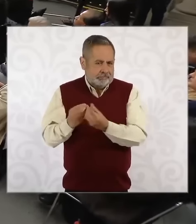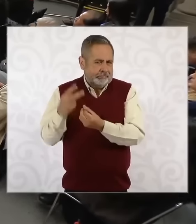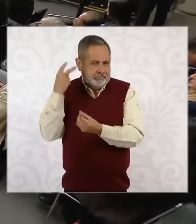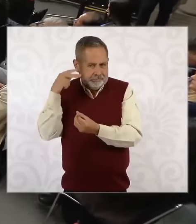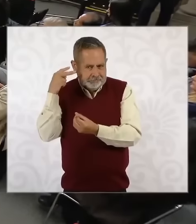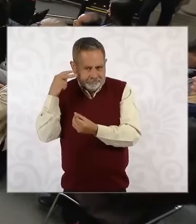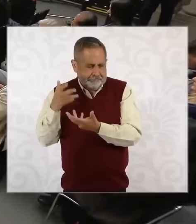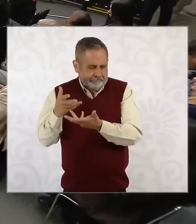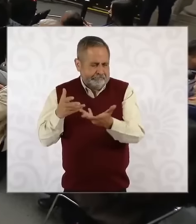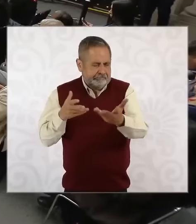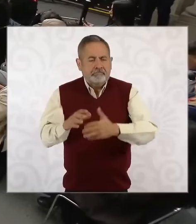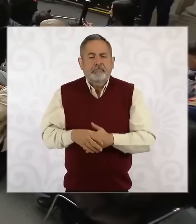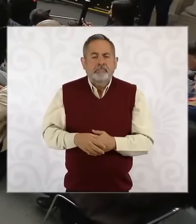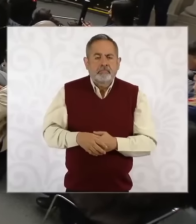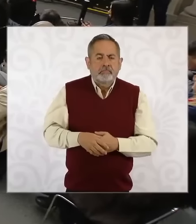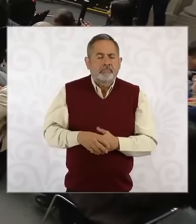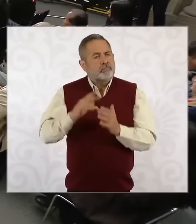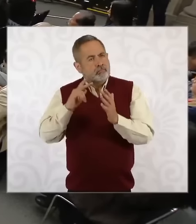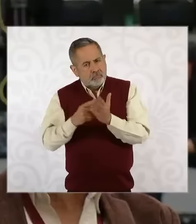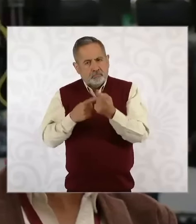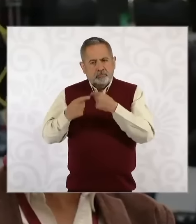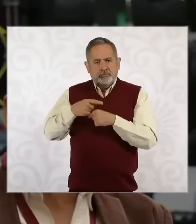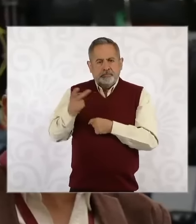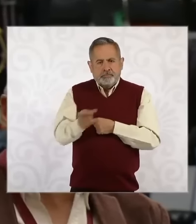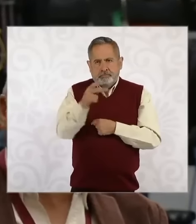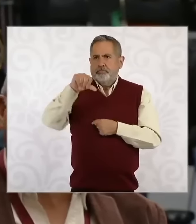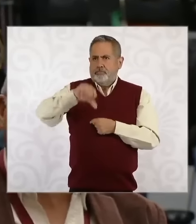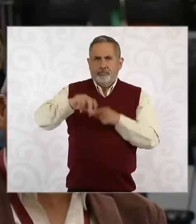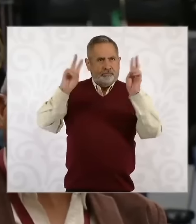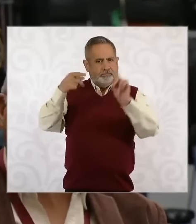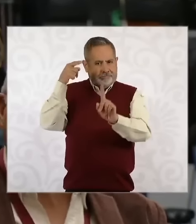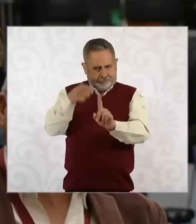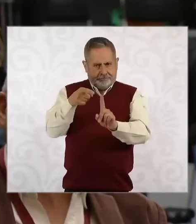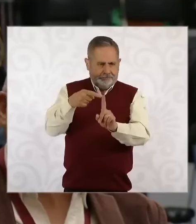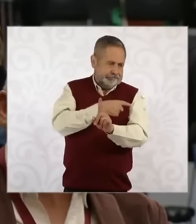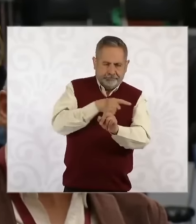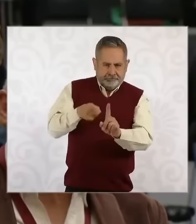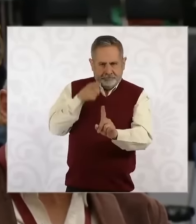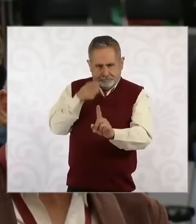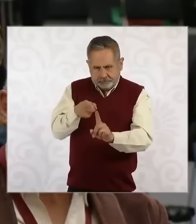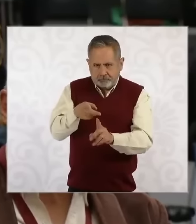Golfo. Me voy a regresar al tema que nos trajo hoy este sobre infraestructura carretera.